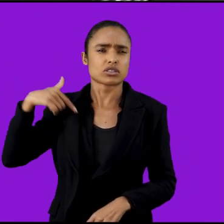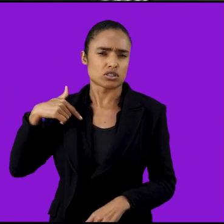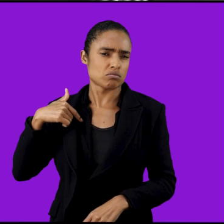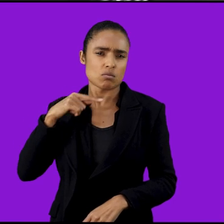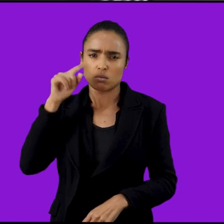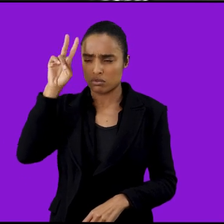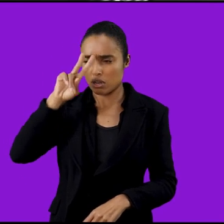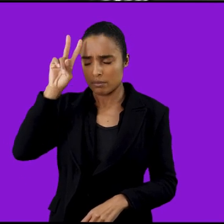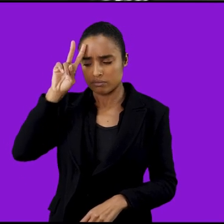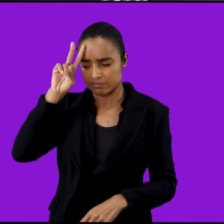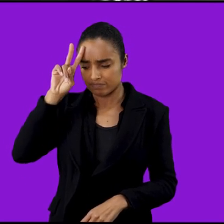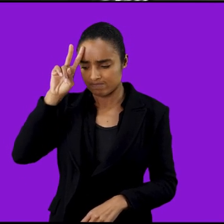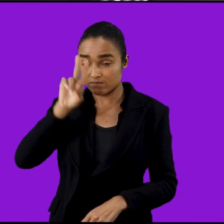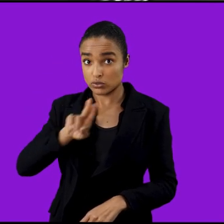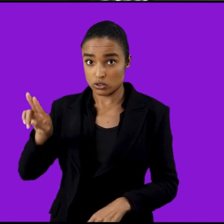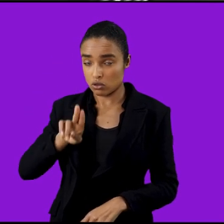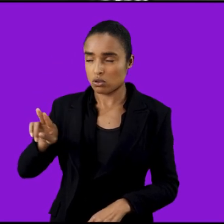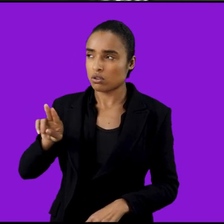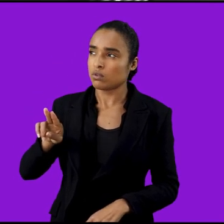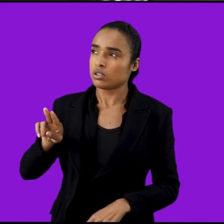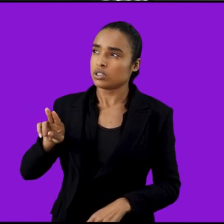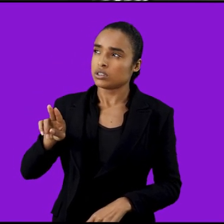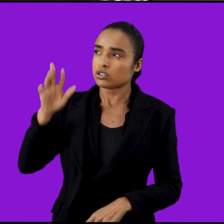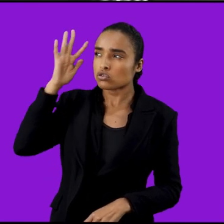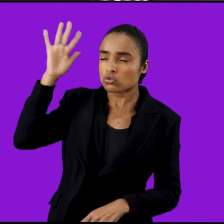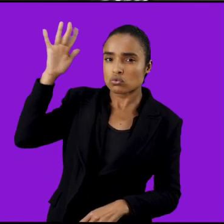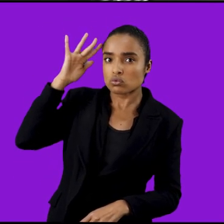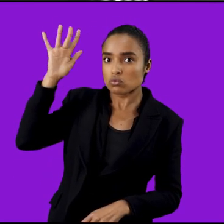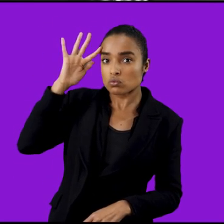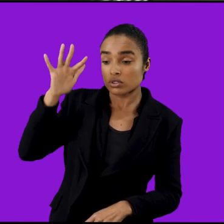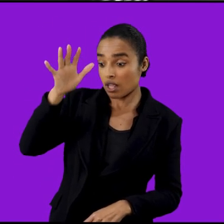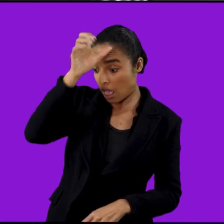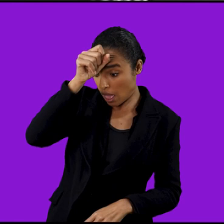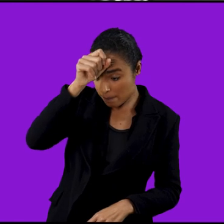vou lembrar o nome, mas ele dizia uma frase muito bonita que é: “Quando o aprendiz